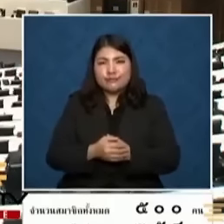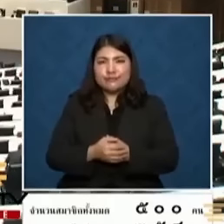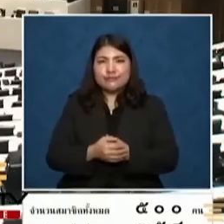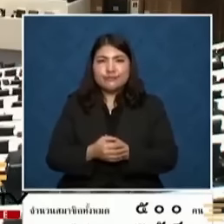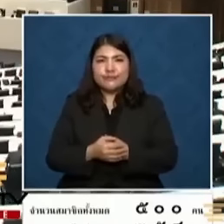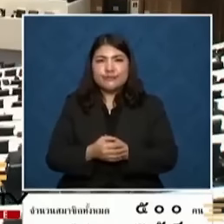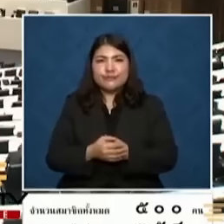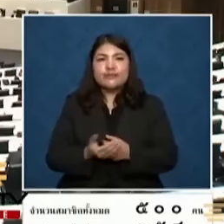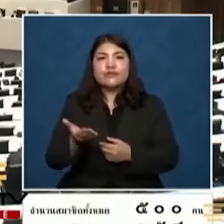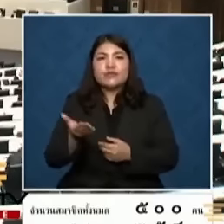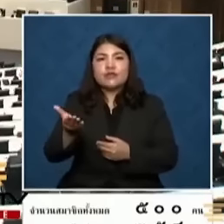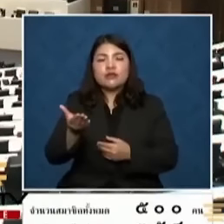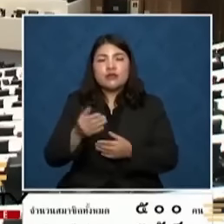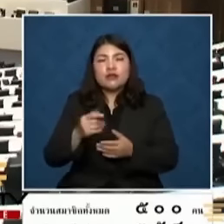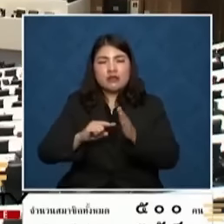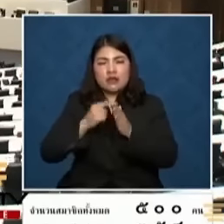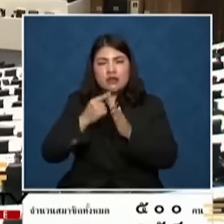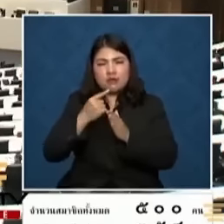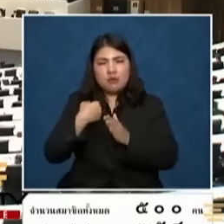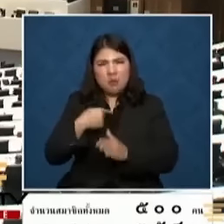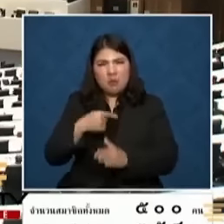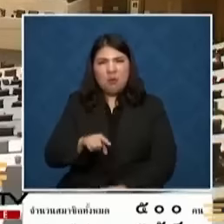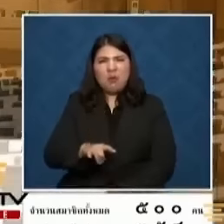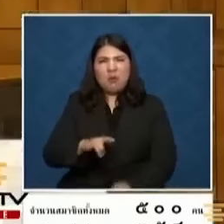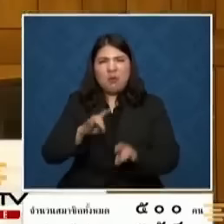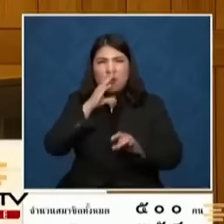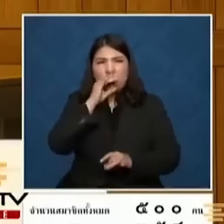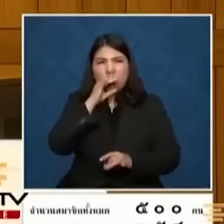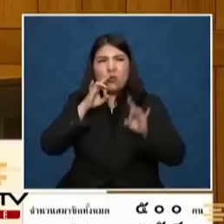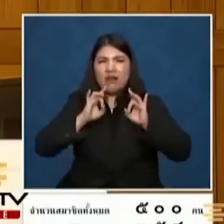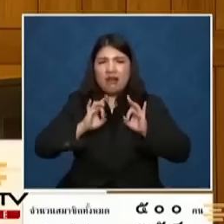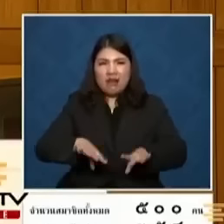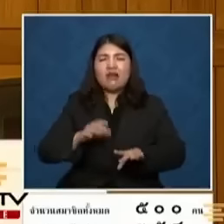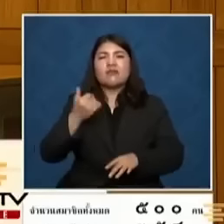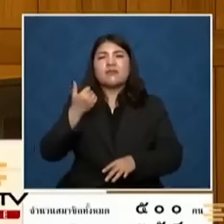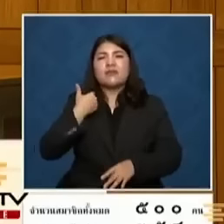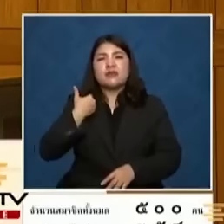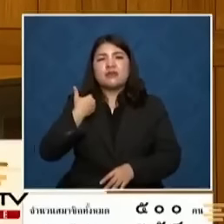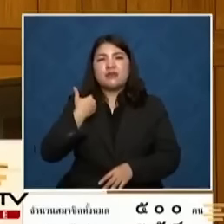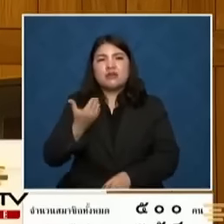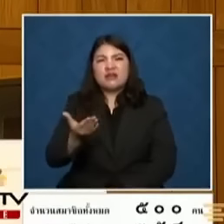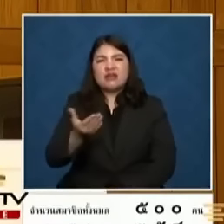ระเบียบมันเป็นเพียงกรอบปฏิบัติวางไว้ กว้างๆเท่านั้นอืส่วนการนำไปใช้ผู้ใช้